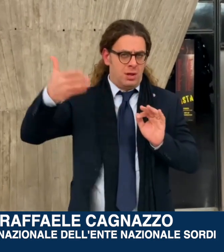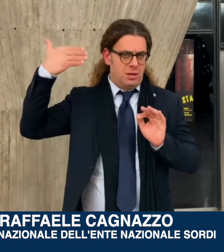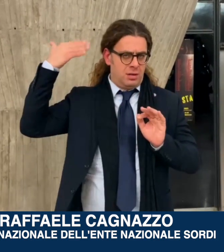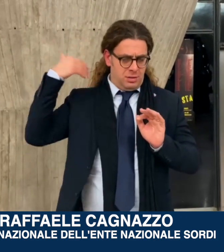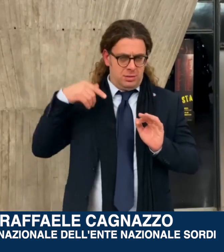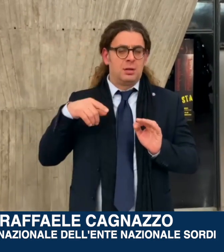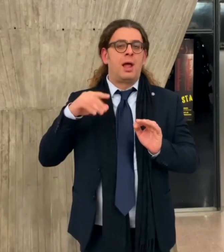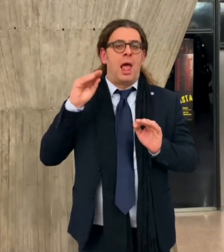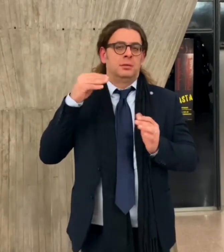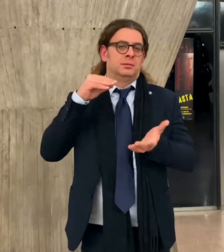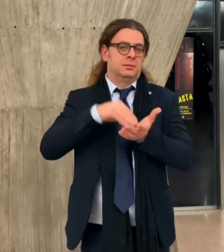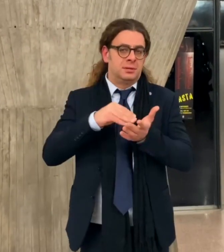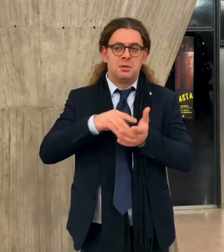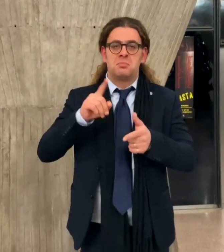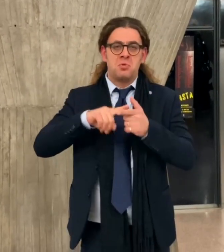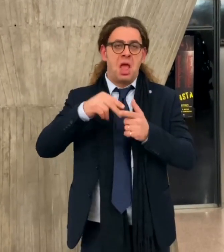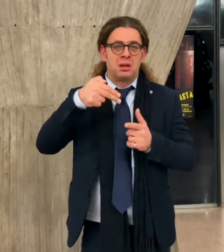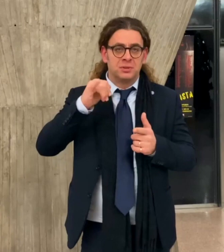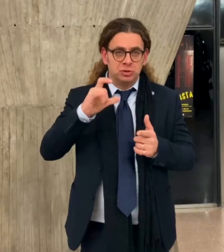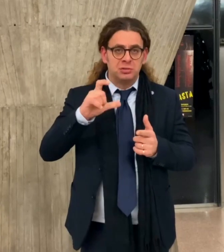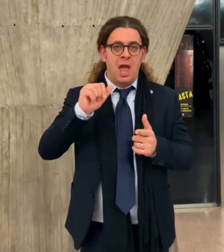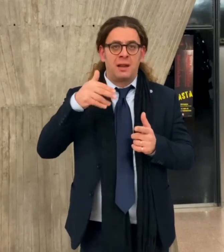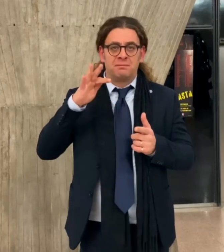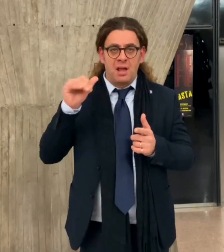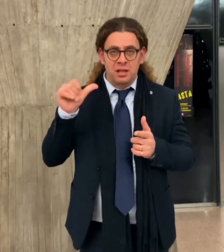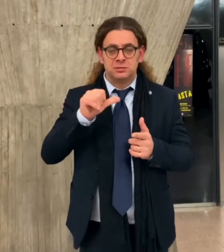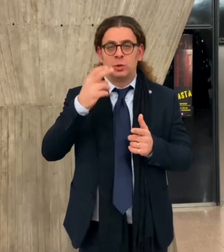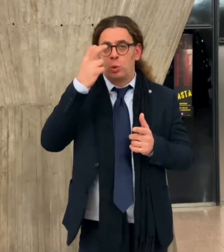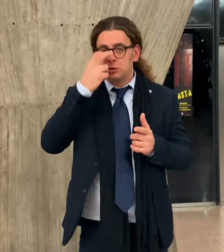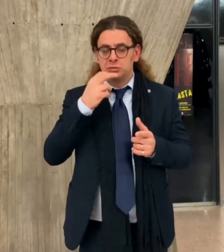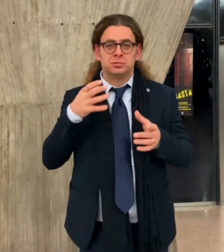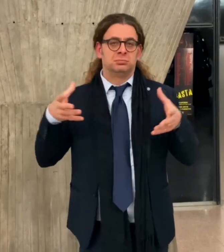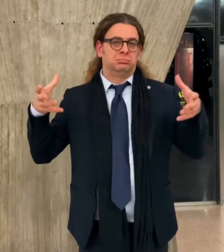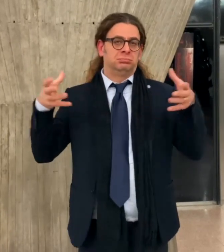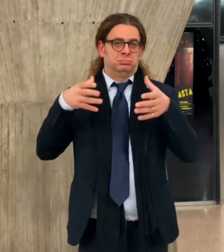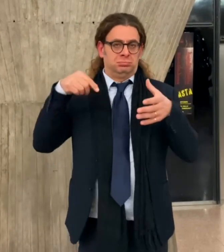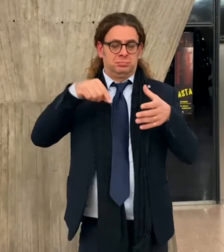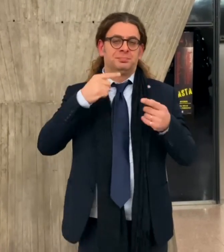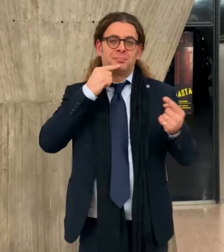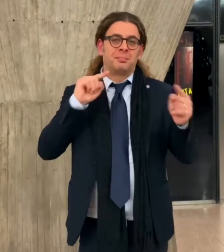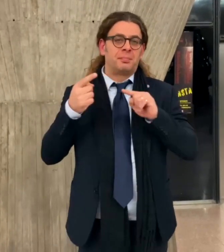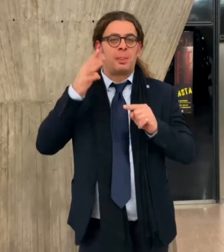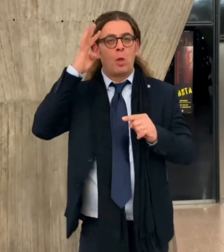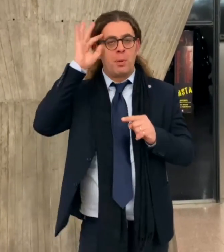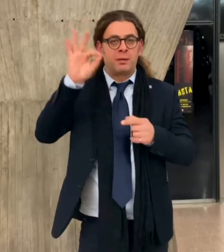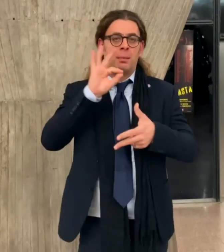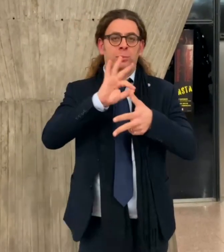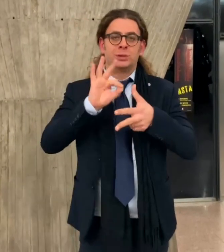di intesa in essere, insieme ad altre associazioni tra cui ANMIC, ANFFAS e UICI, con l'obiettivo di affrontare 3 punti importanti: